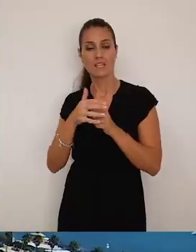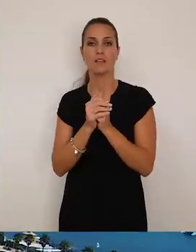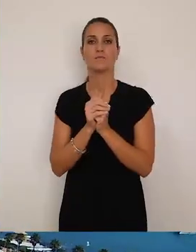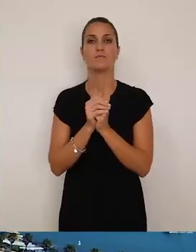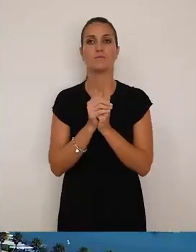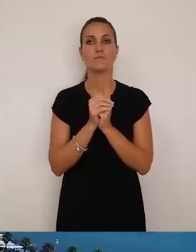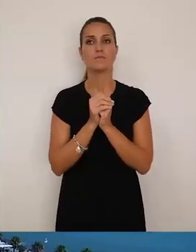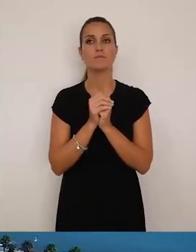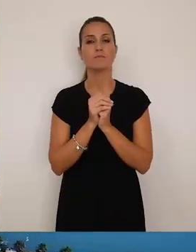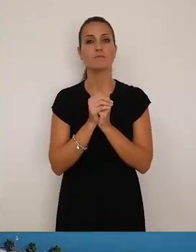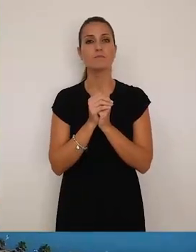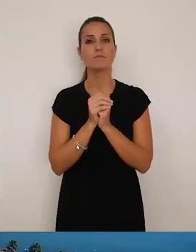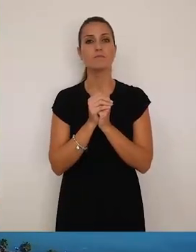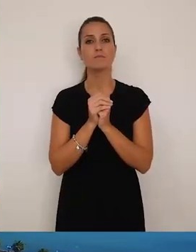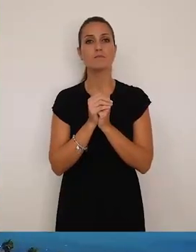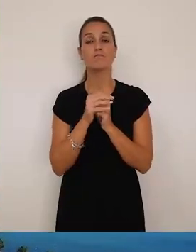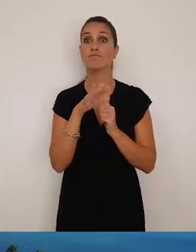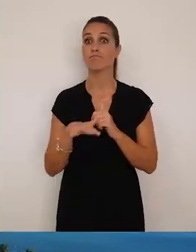medievale di fine Ottocento.